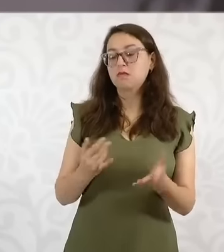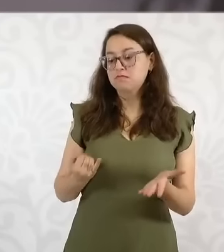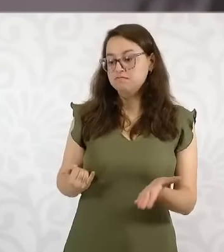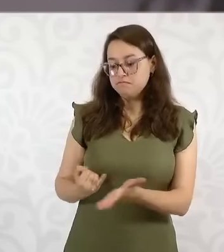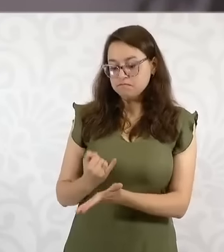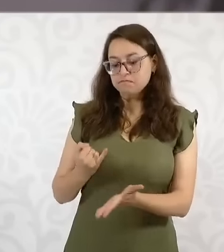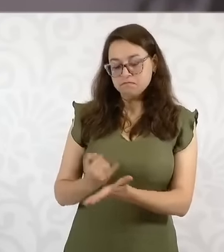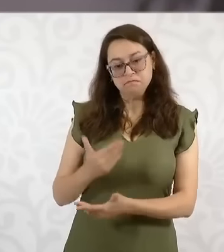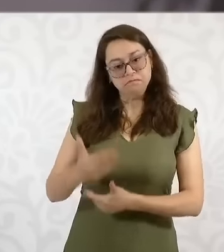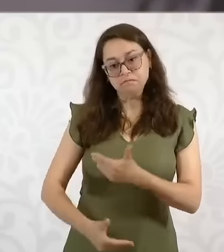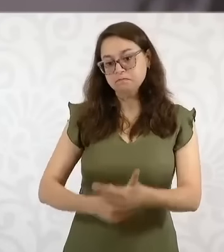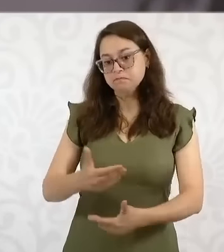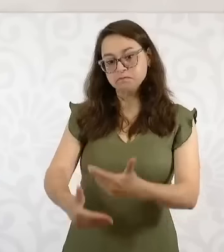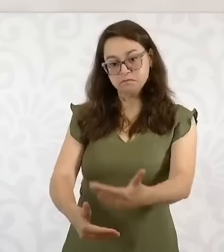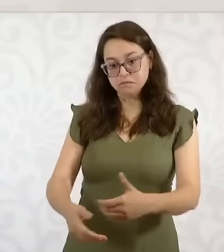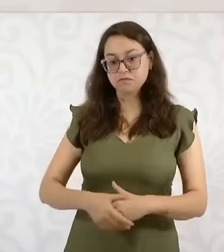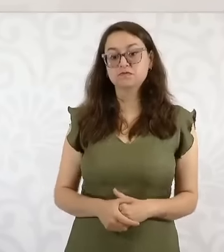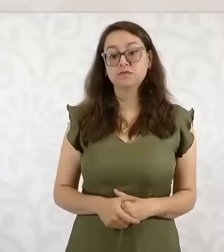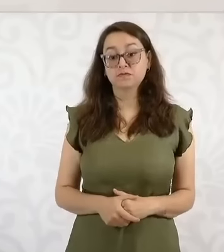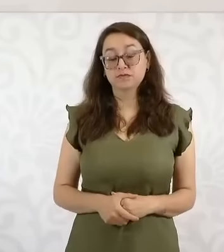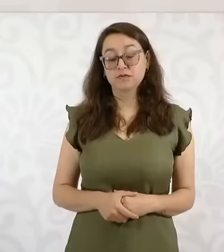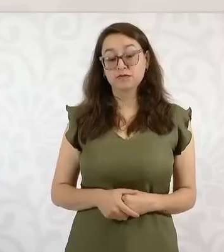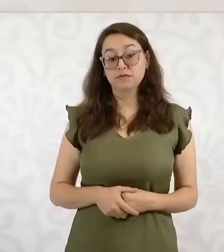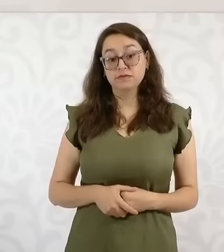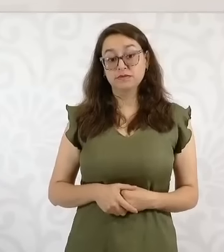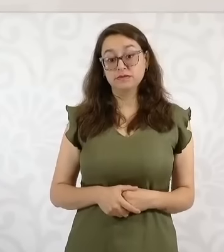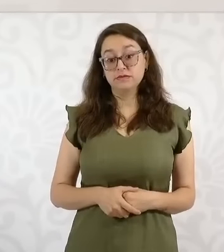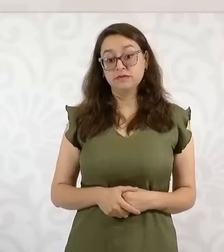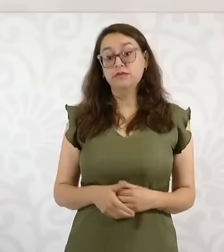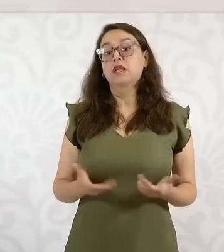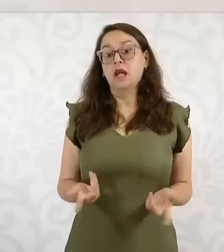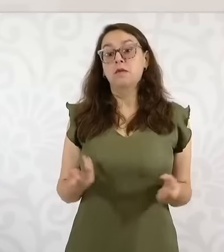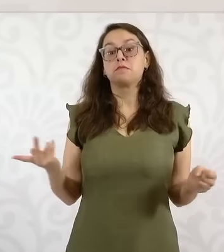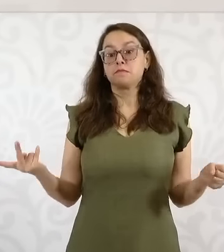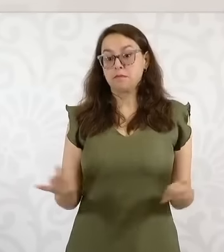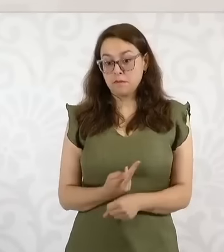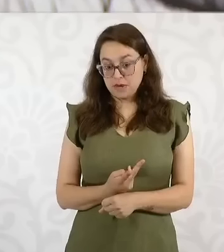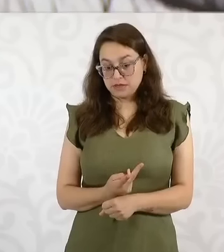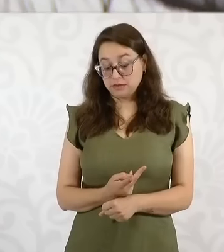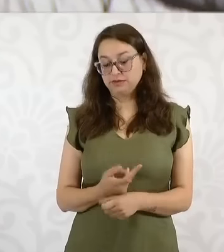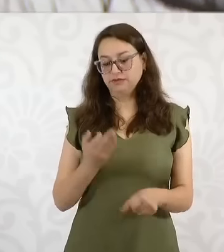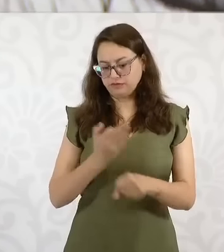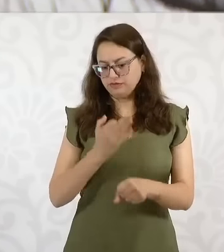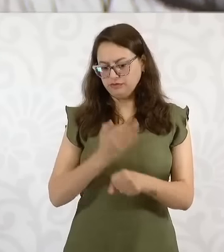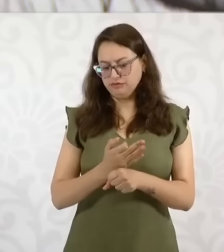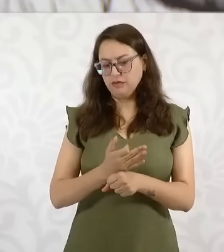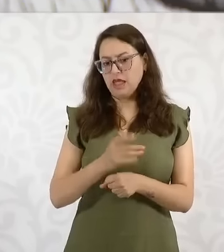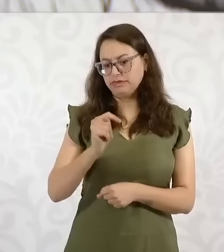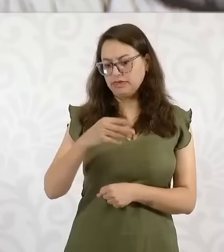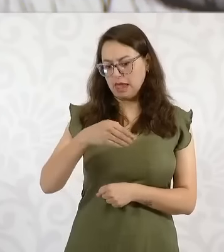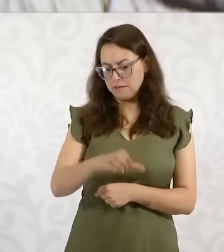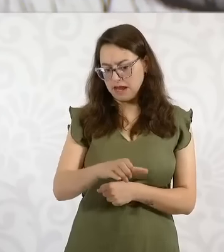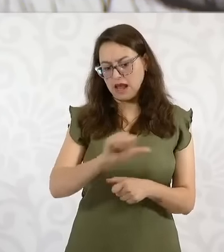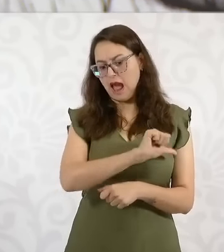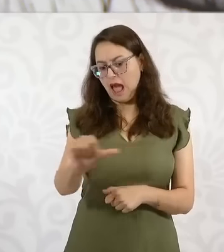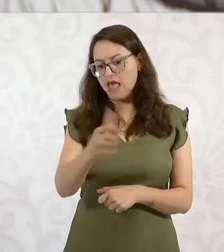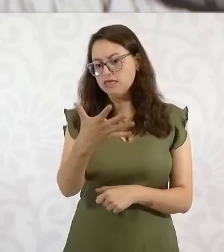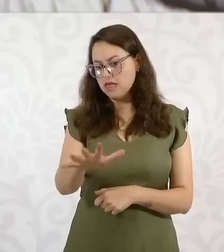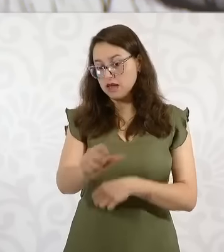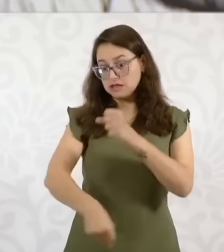en los siguientes años. Recuerden que al no eh prolongar 16 años el presidente Trump el tratado,